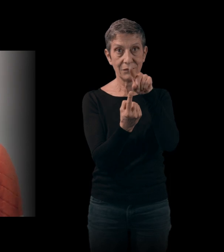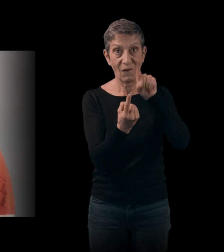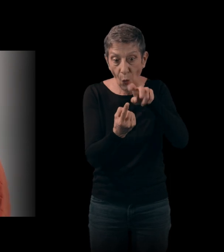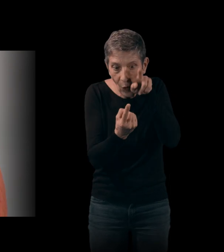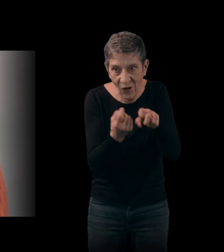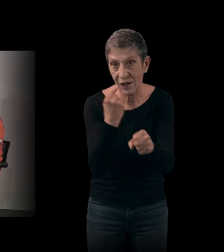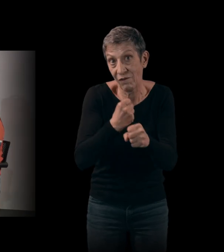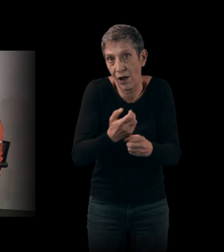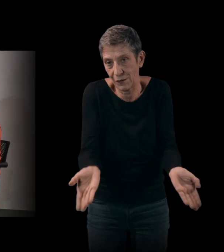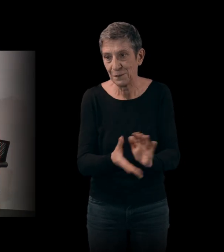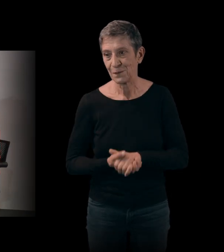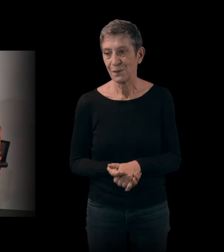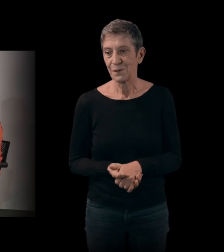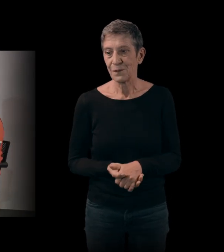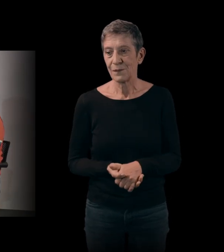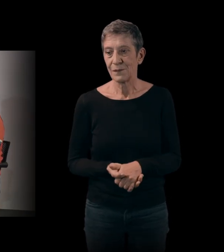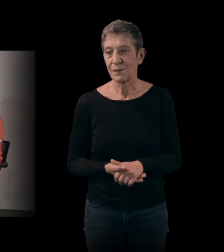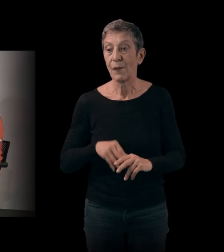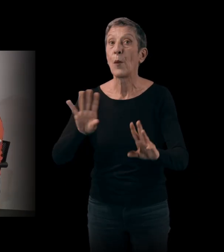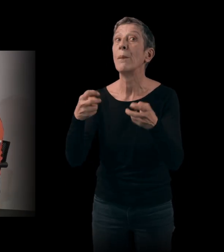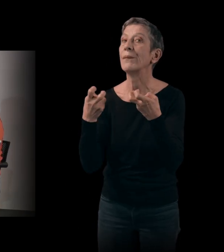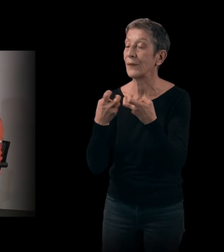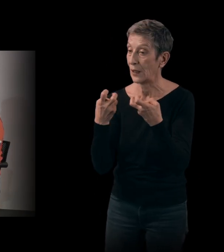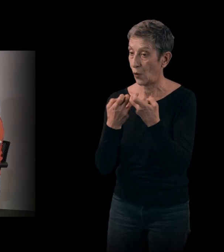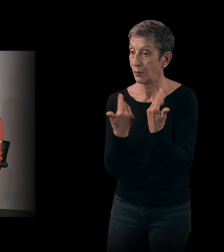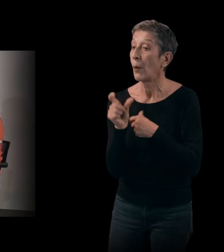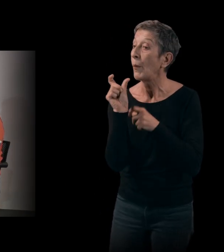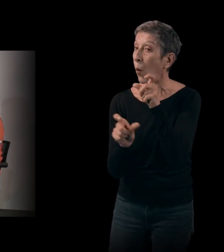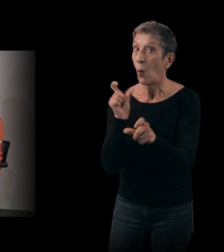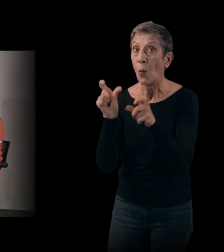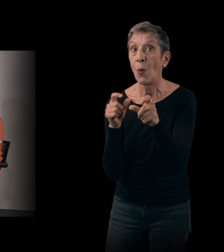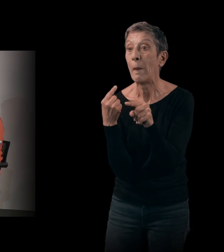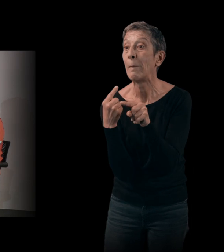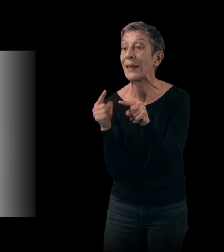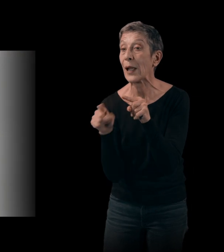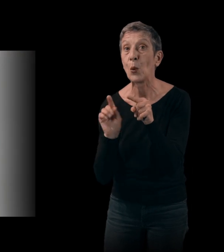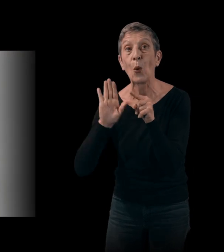Un petit exemple. Les mots sont du matériau, vous nous avez dit en sciences sociales.